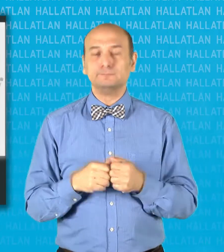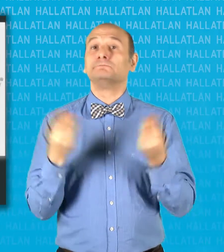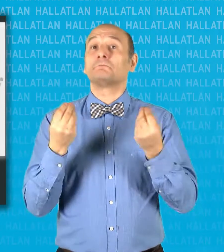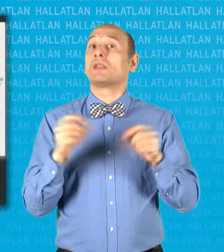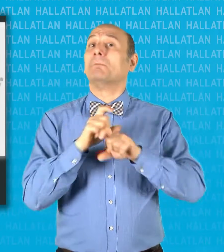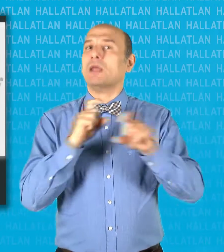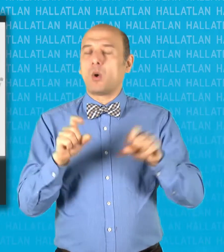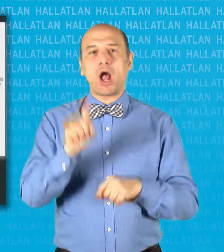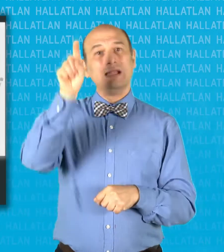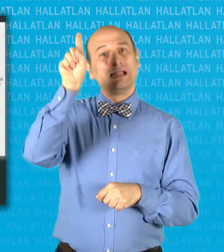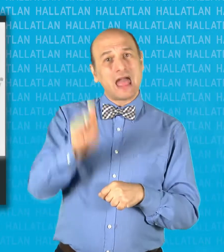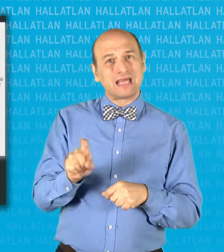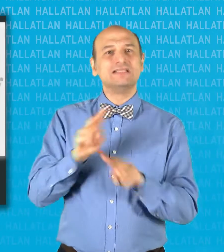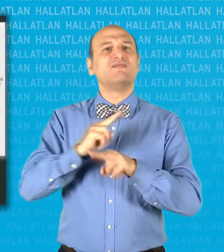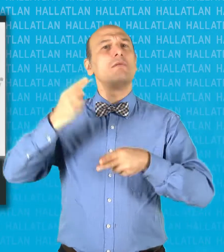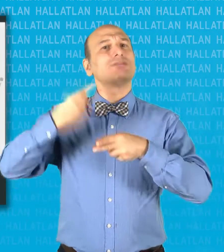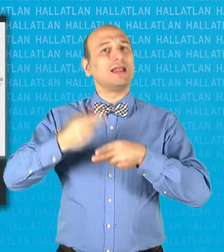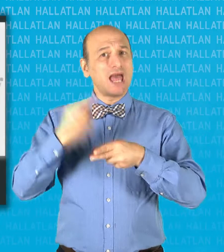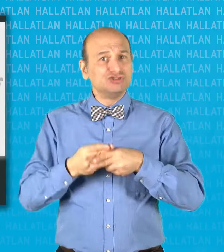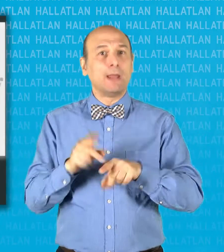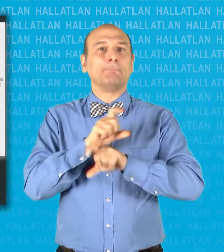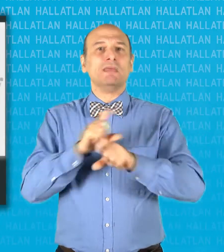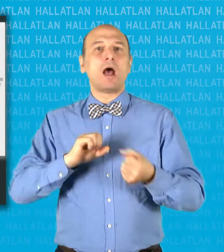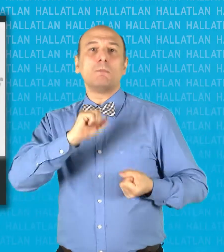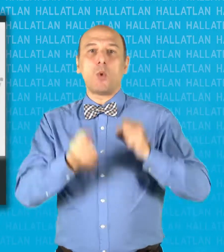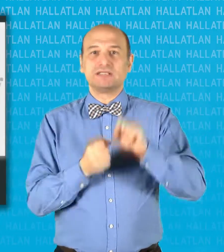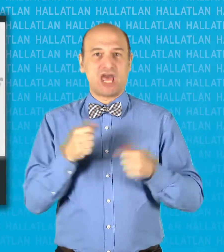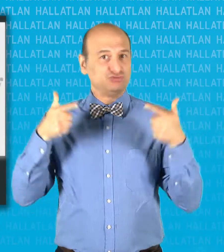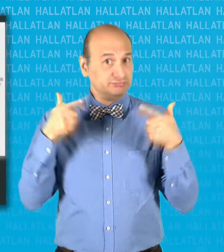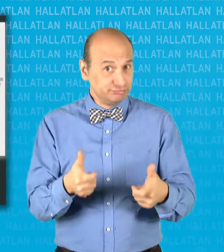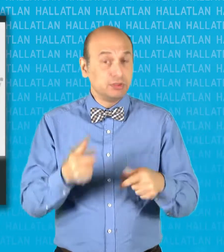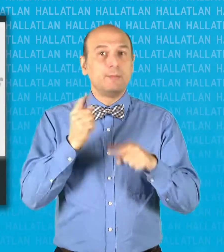Egy gerincet megtámadó betegség miatt nem tud mozogni,